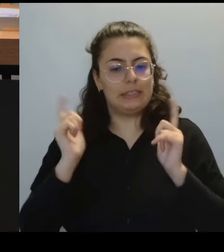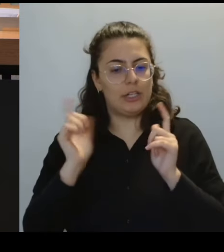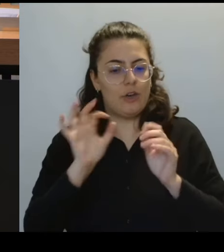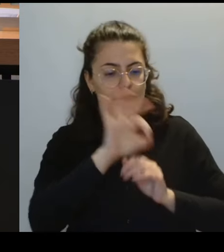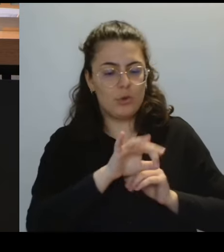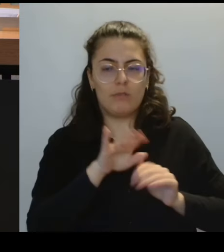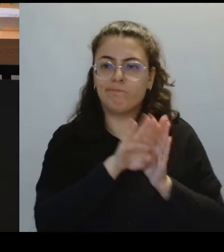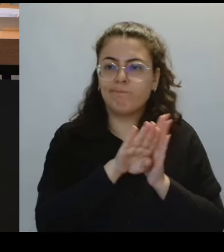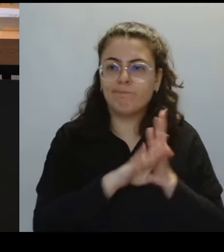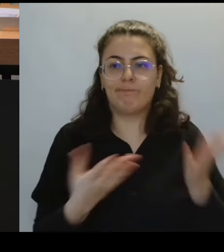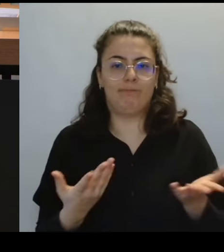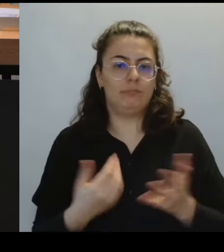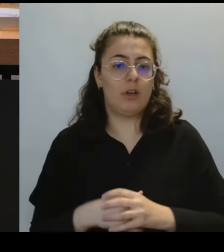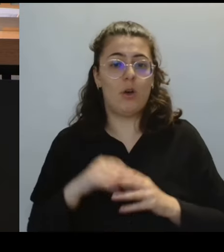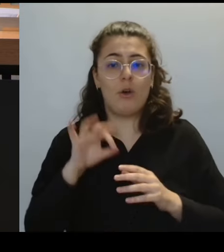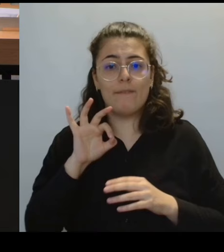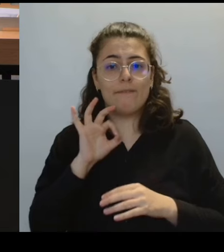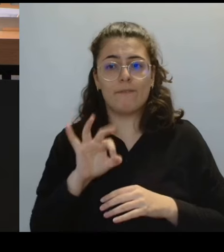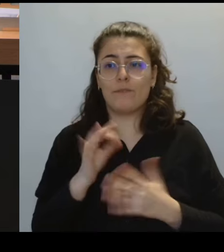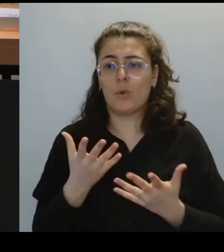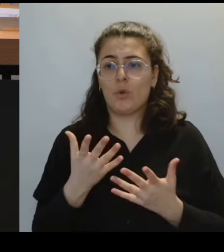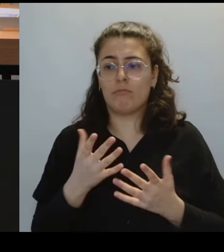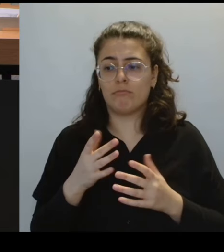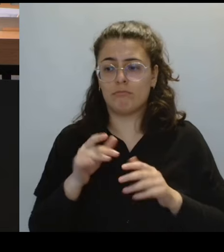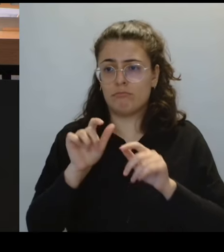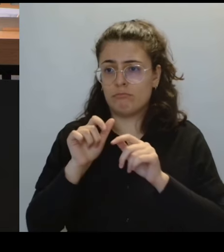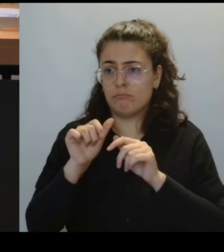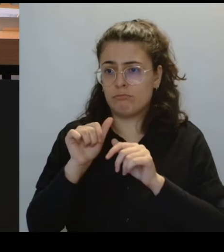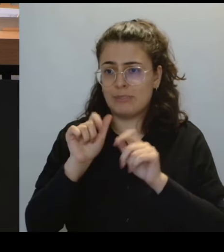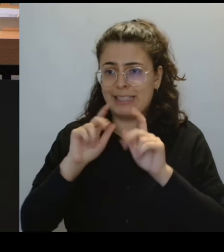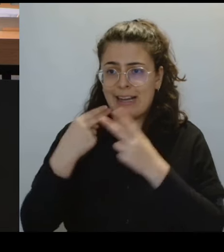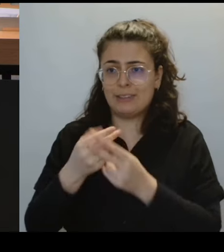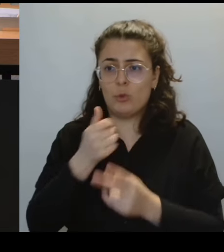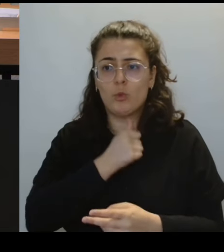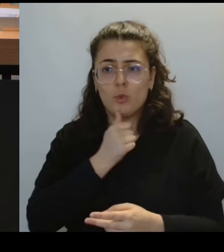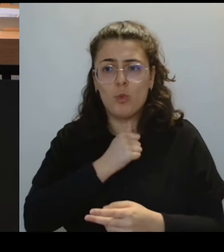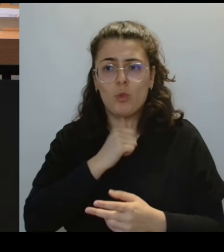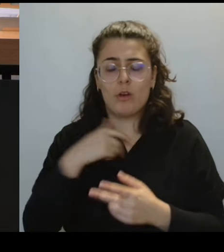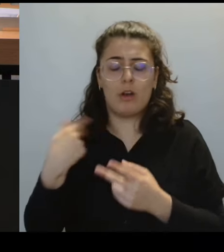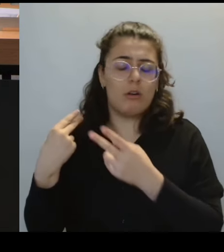ohne Folgen. Seit ihr gibt es zum Beispiel mehr diagnostizierte Depressionen, mehr